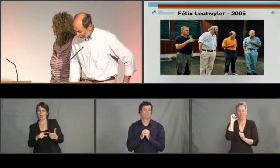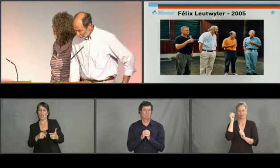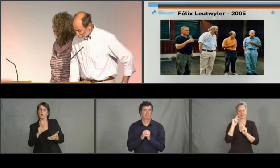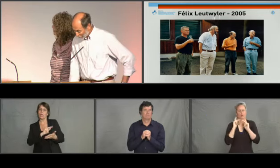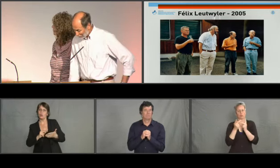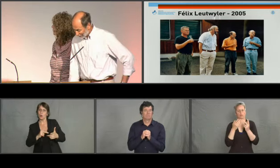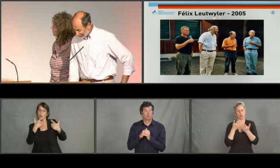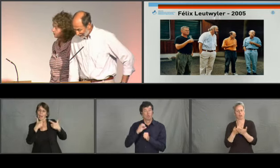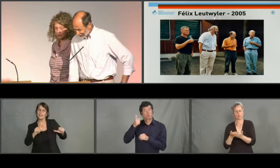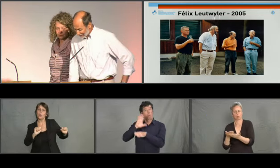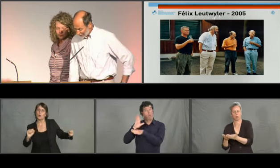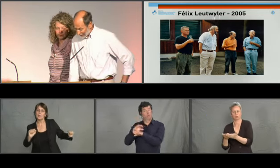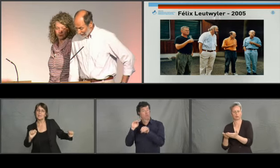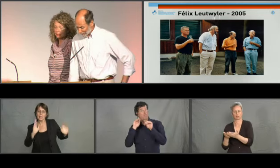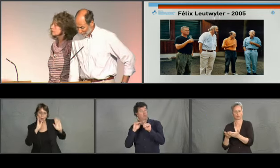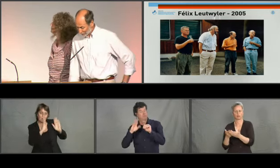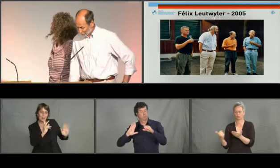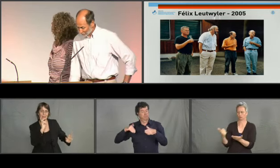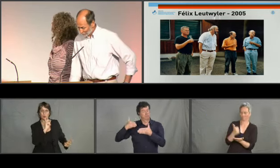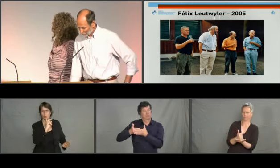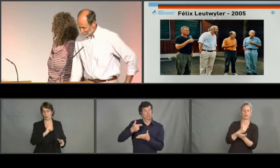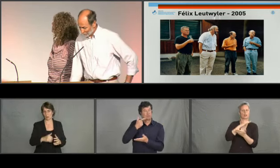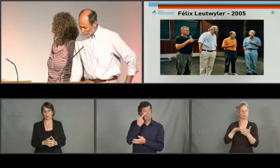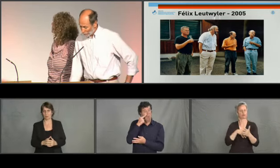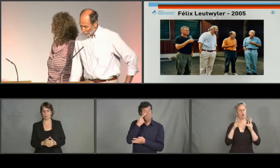Gebärdensprachlehrerinnen eingesetzt.